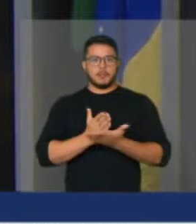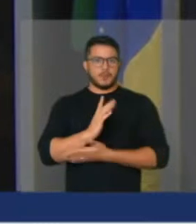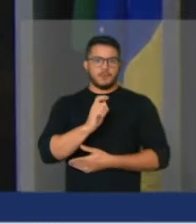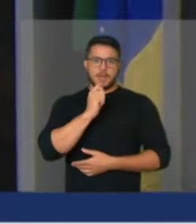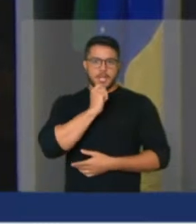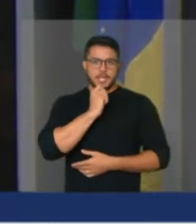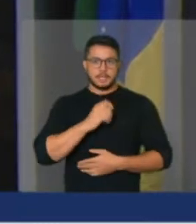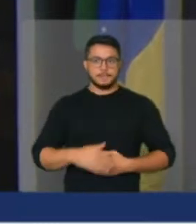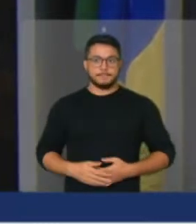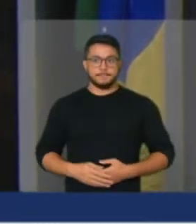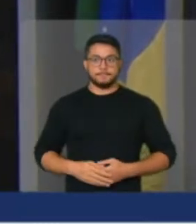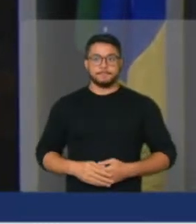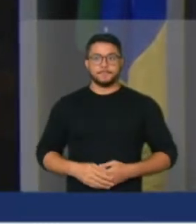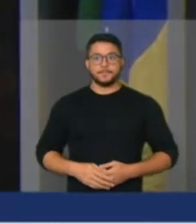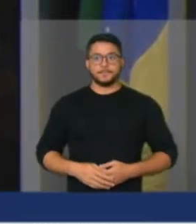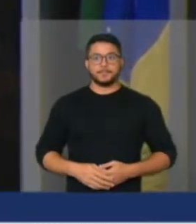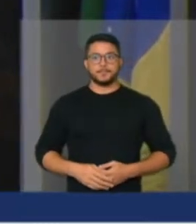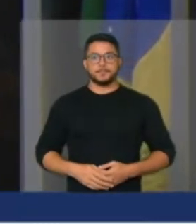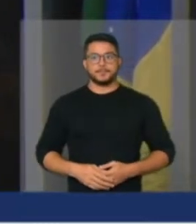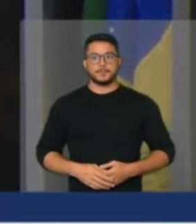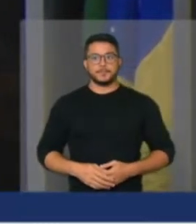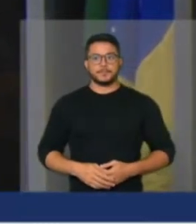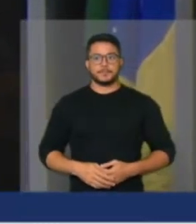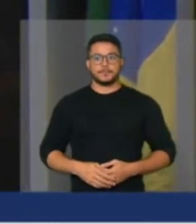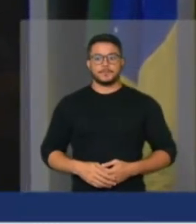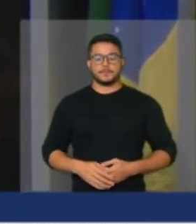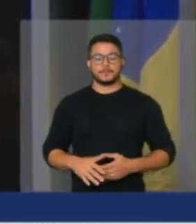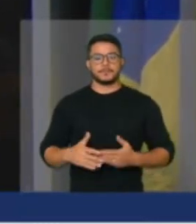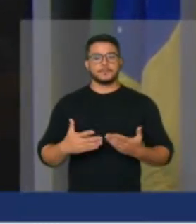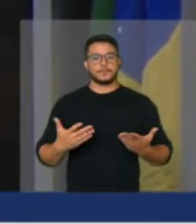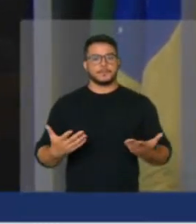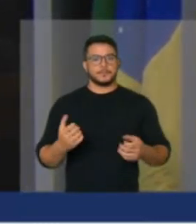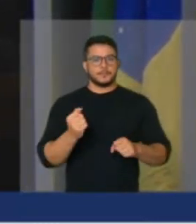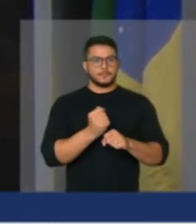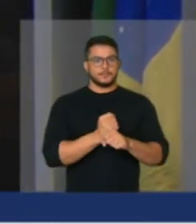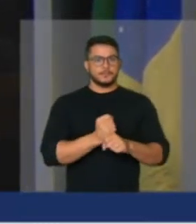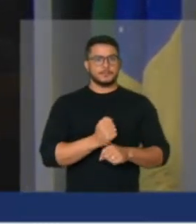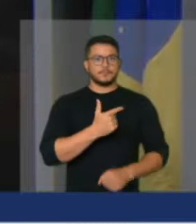SEGUNDO TURNO. DEVO DIZER QUE EM 2017, QUANDO FOI APRECIADO